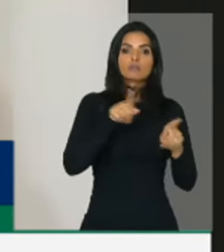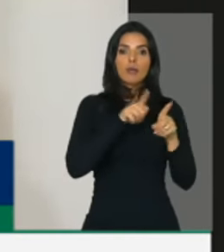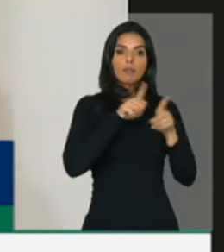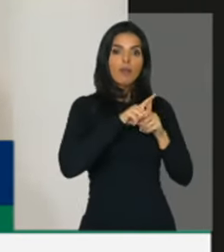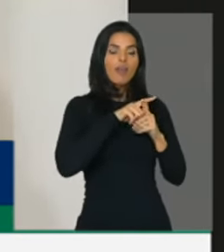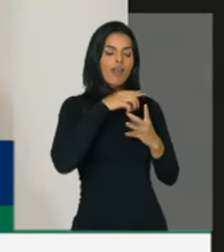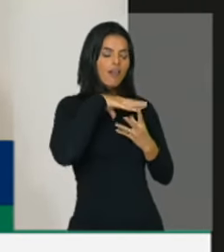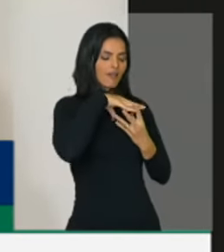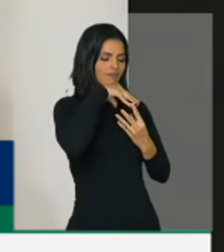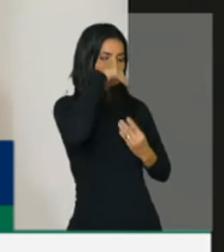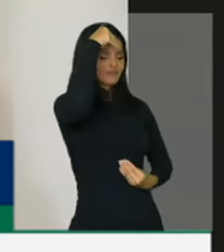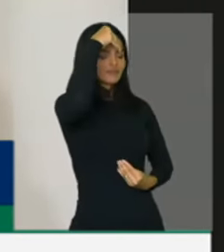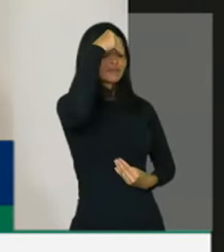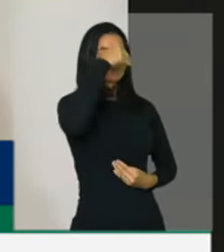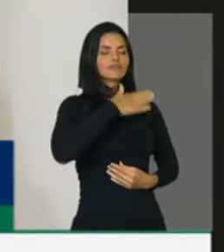LIBERTAR O BRASIL DAS ONGS INTERNACIONAIS QUE ESTÃO AÍ